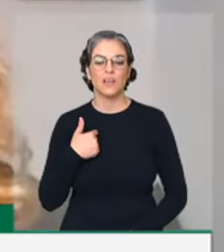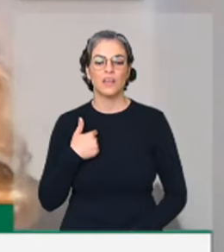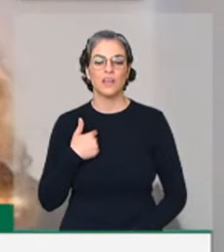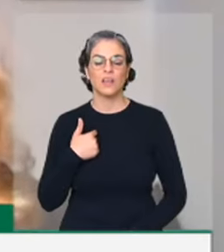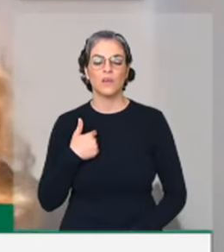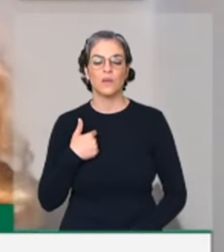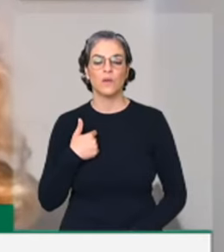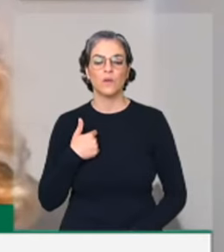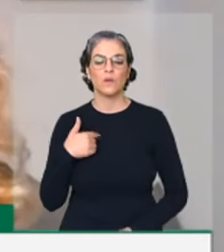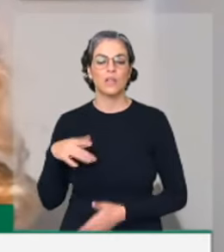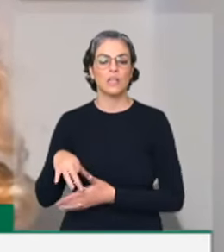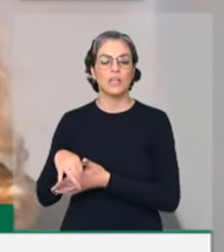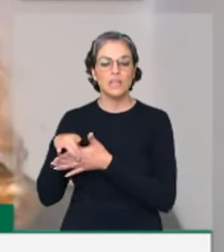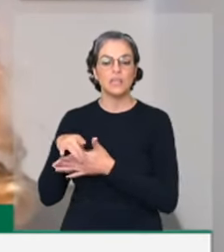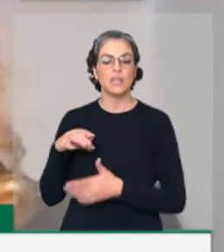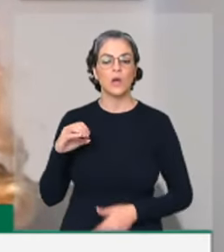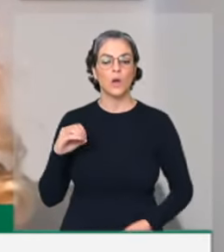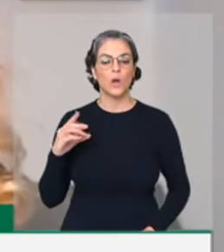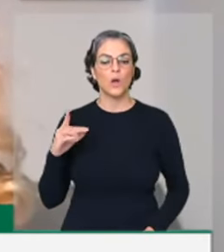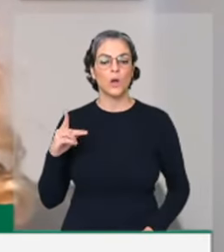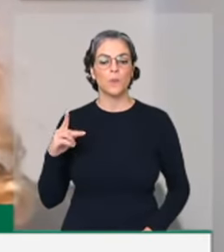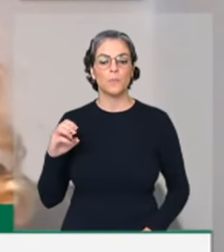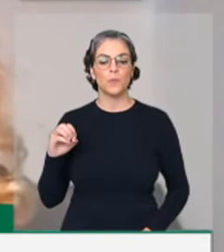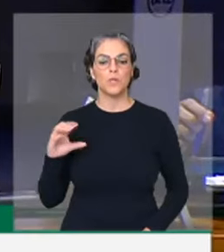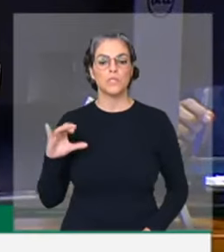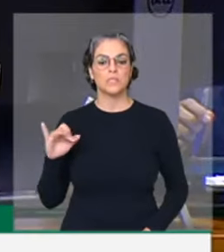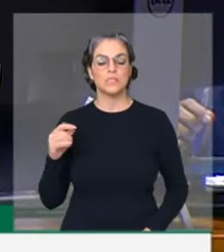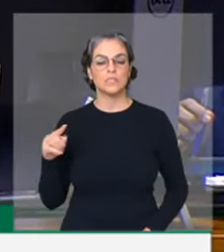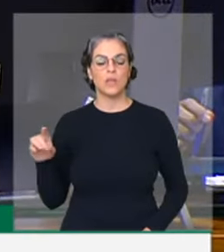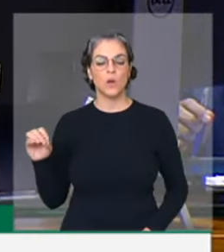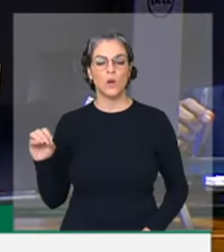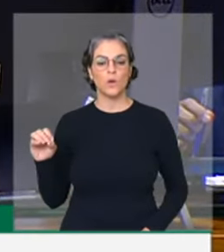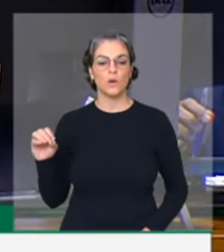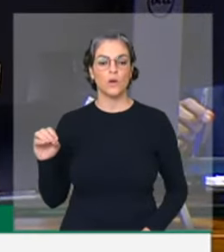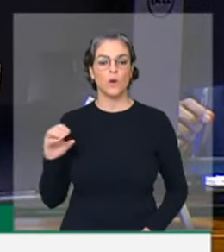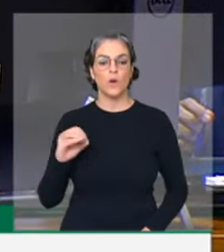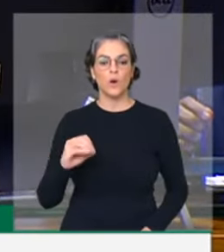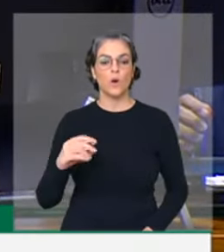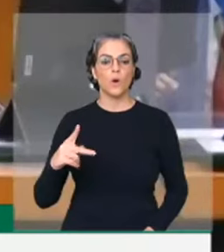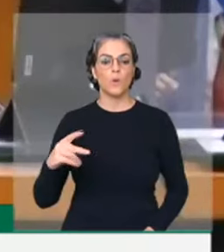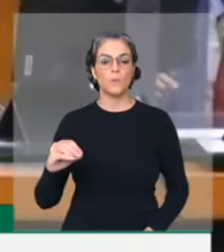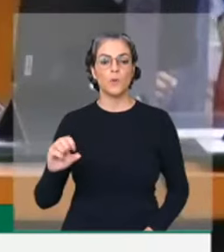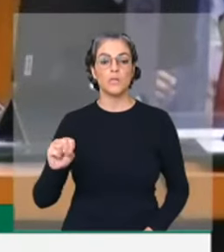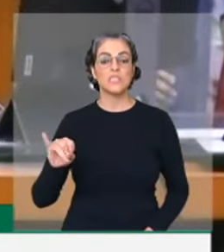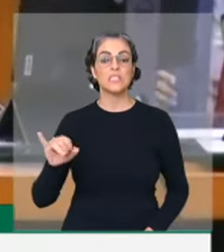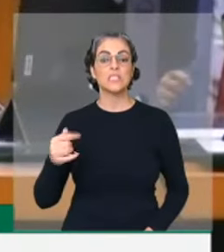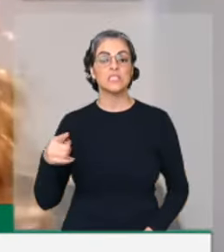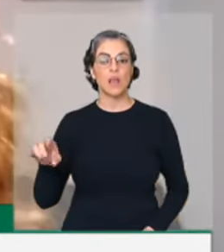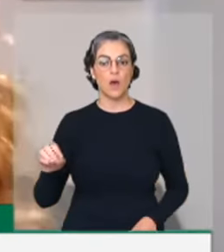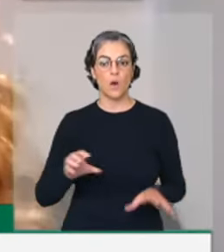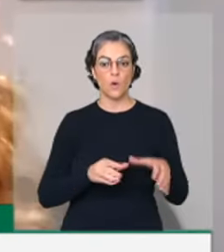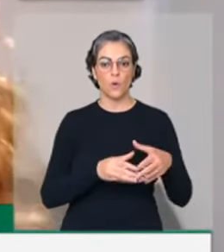[PRESIDENTE]: COMO? [DEPUTADA]: EU TIVE O TEMPO CEDIDO PELO LÍDER DA OPOSIÇÃO... E GOSTARIA DE FAZER USO NESSE MOMENTO SE